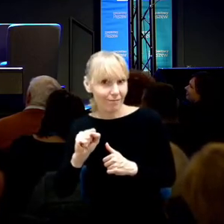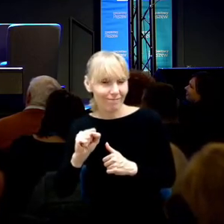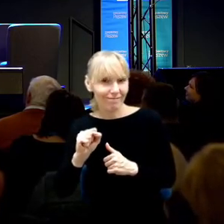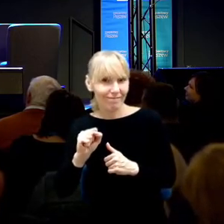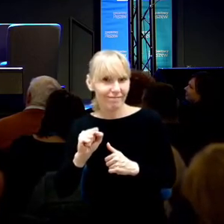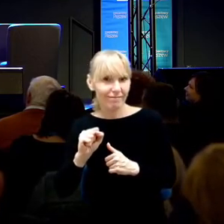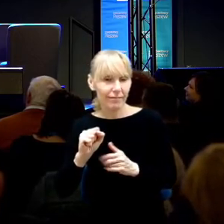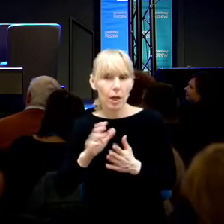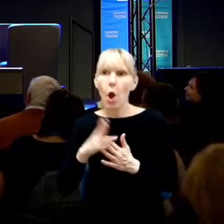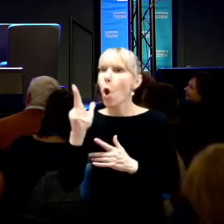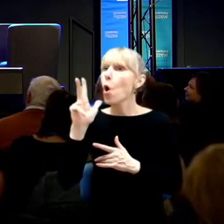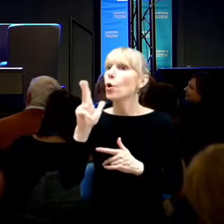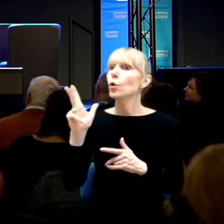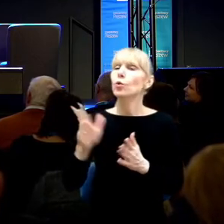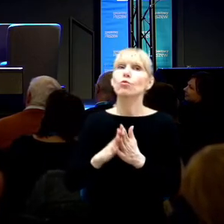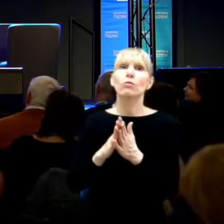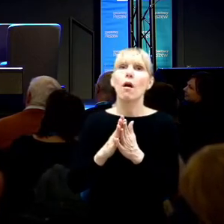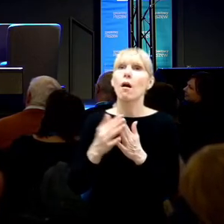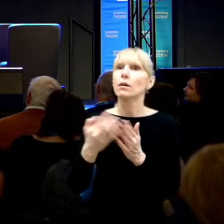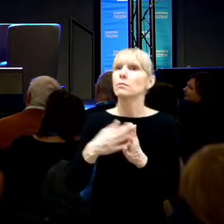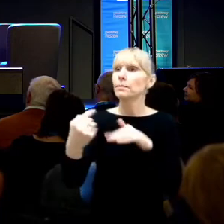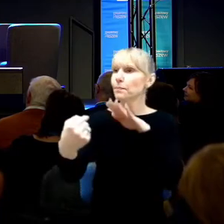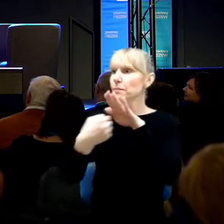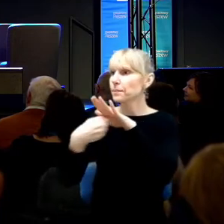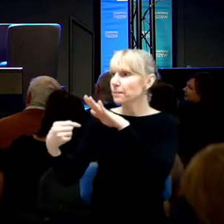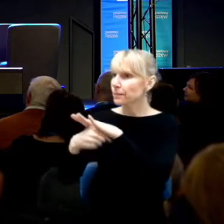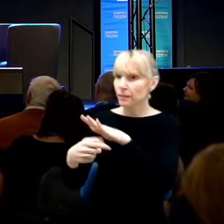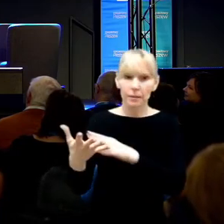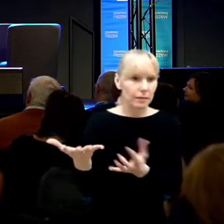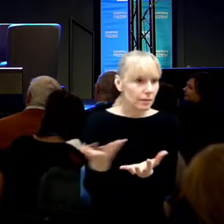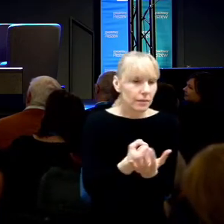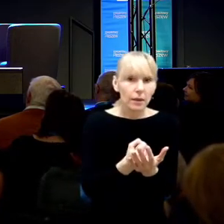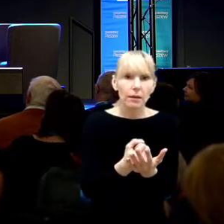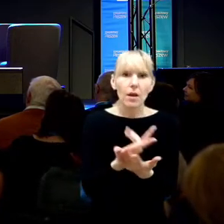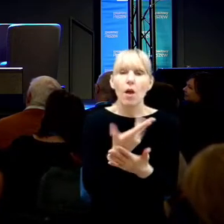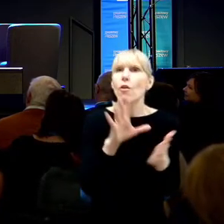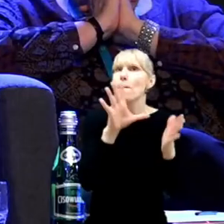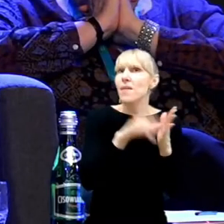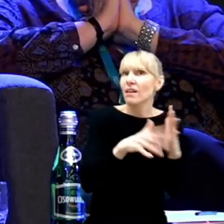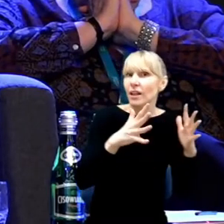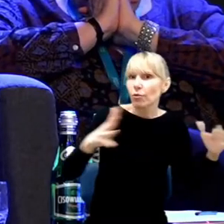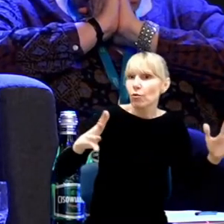która wyrównuje ubytki demograficzne? Duże czy małe miasta? Duże.